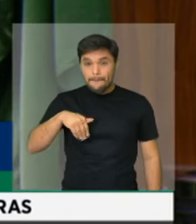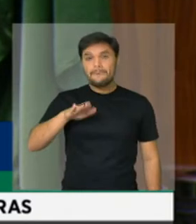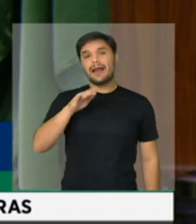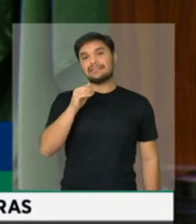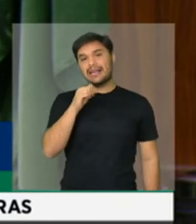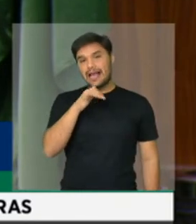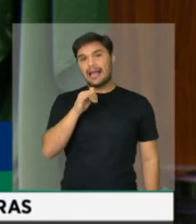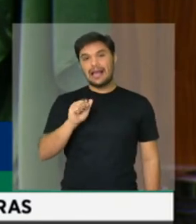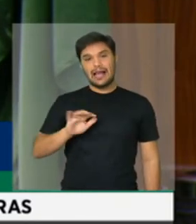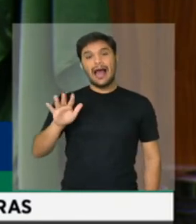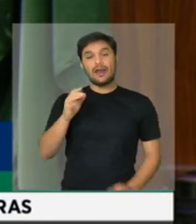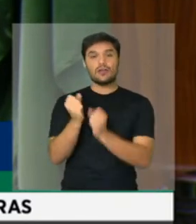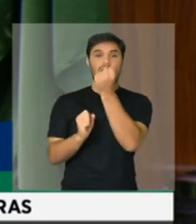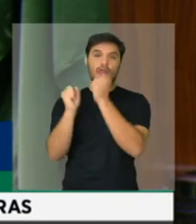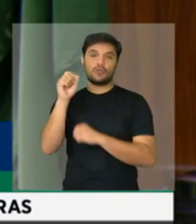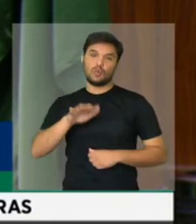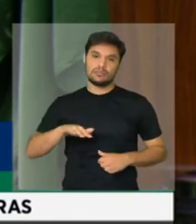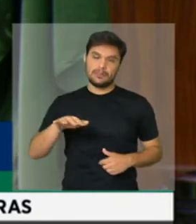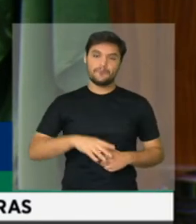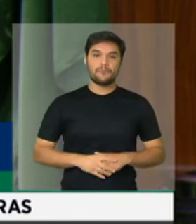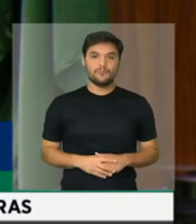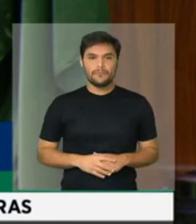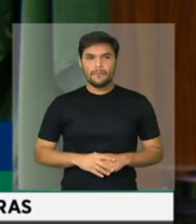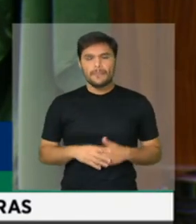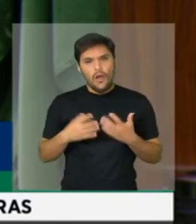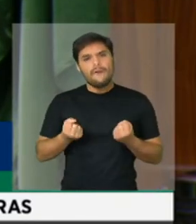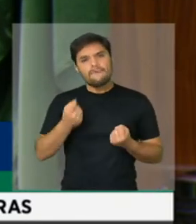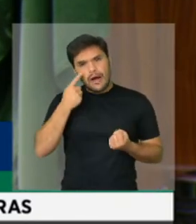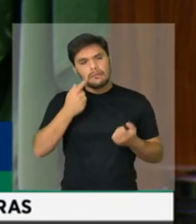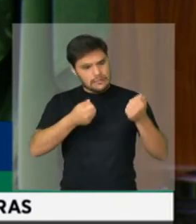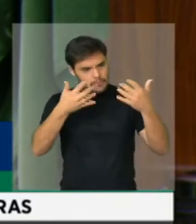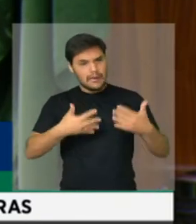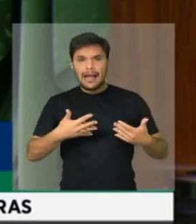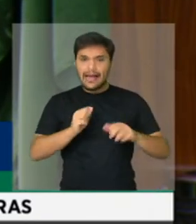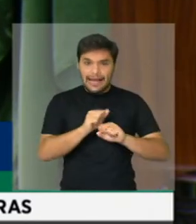DE SÃO PAULO... DO BRASIL E INDÚSTRIA DE SÃO PAULO FAZ UM CÁLCULO, VAI INTERFERIR...